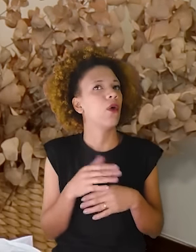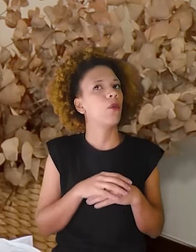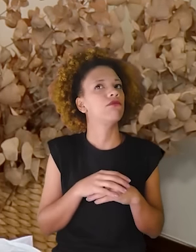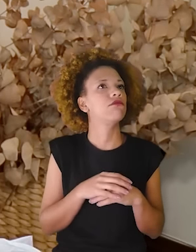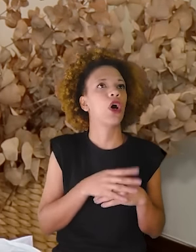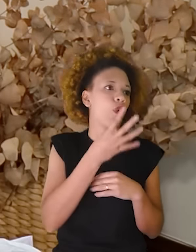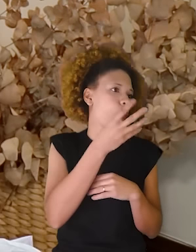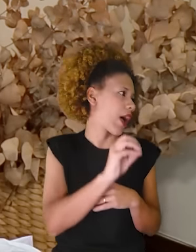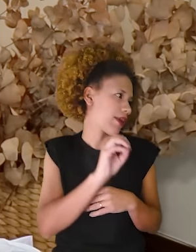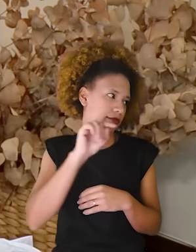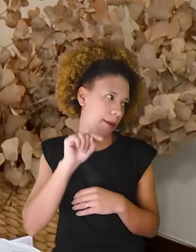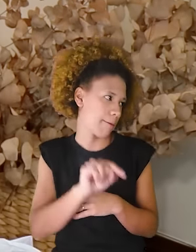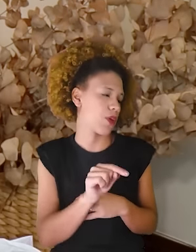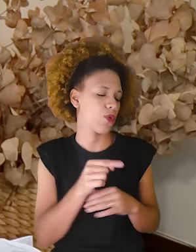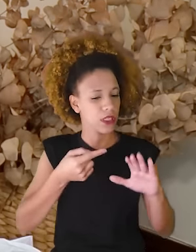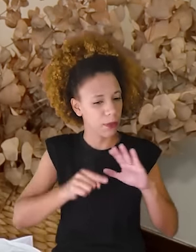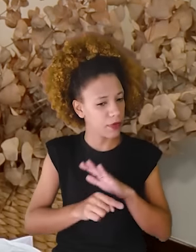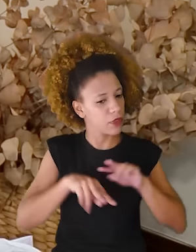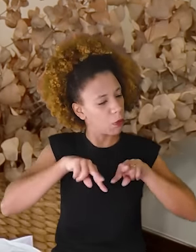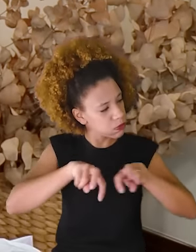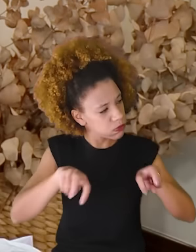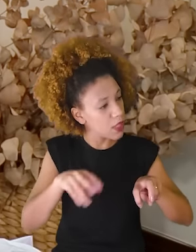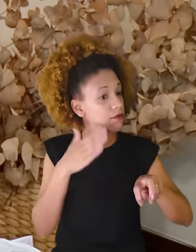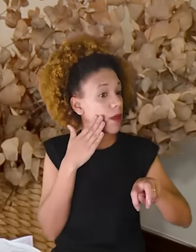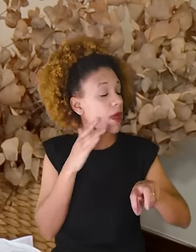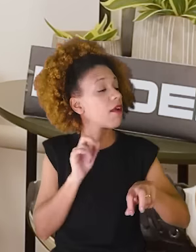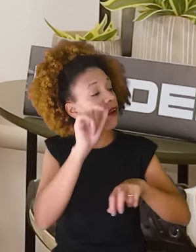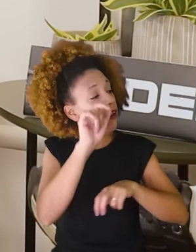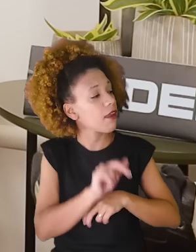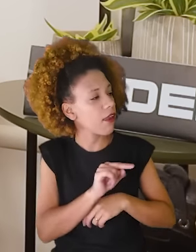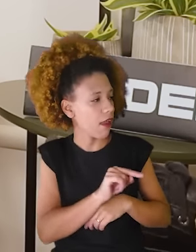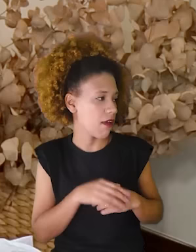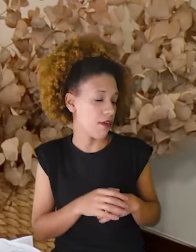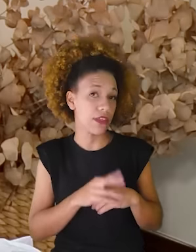é tipo 40.000 coisas que as pessoas se aprofundam em saber quem é você sim sim tu é o cara do Seu